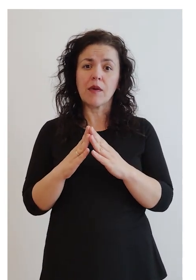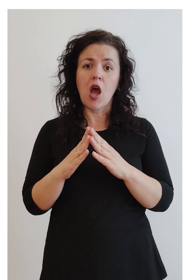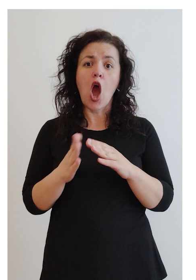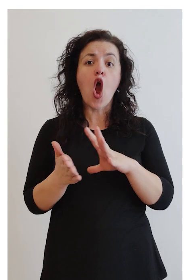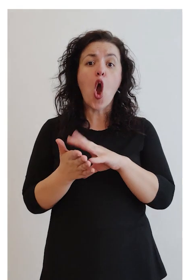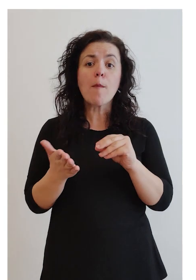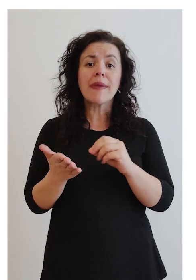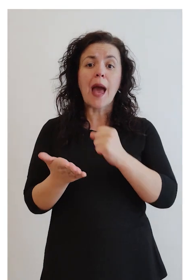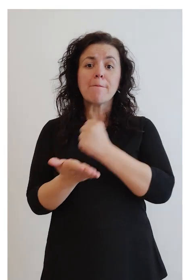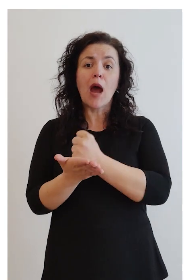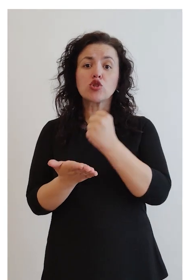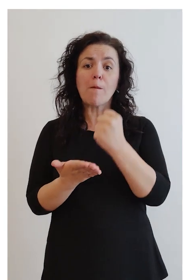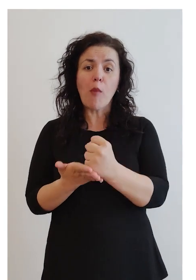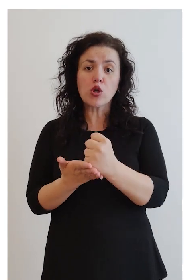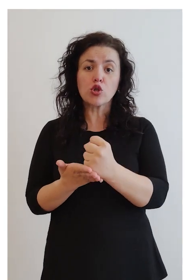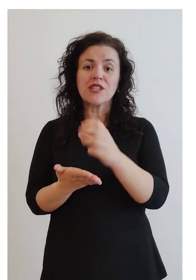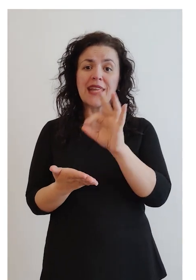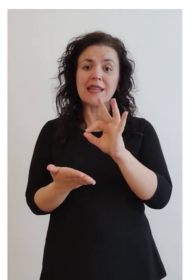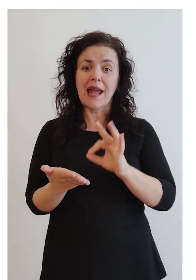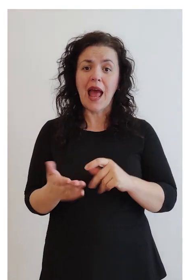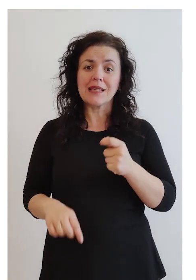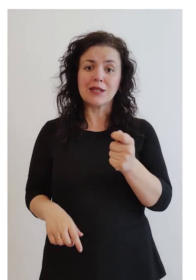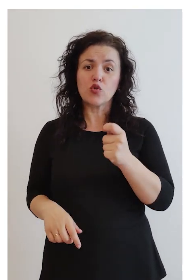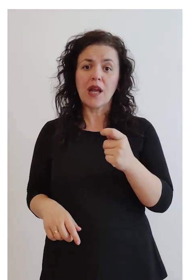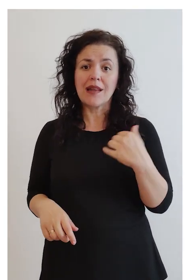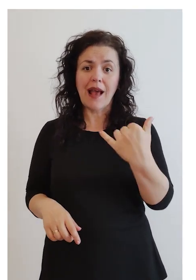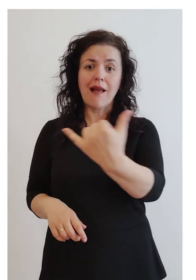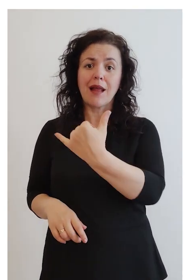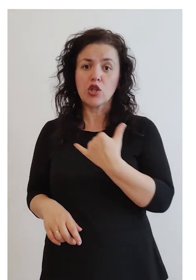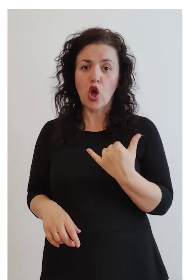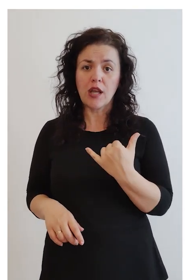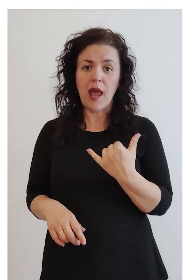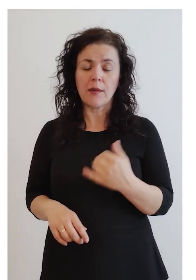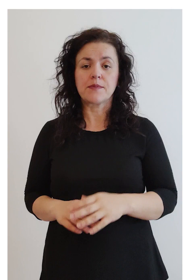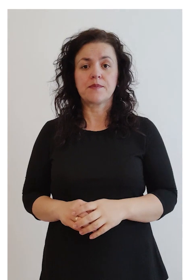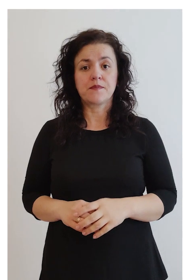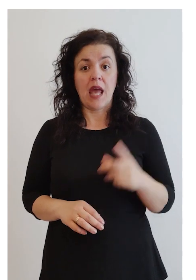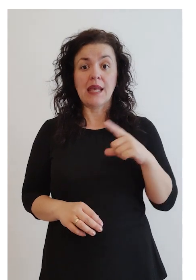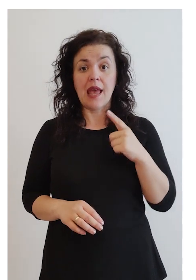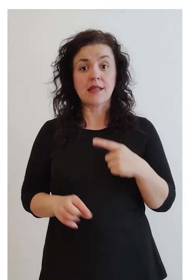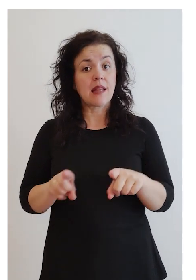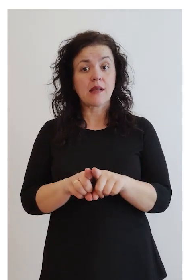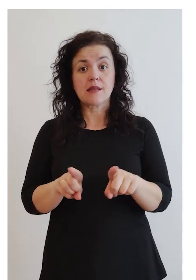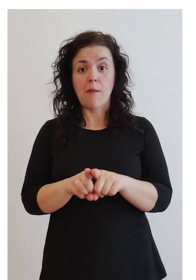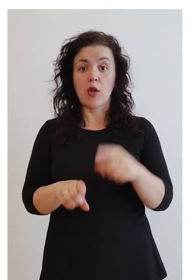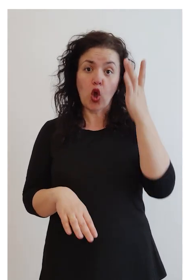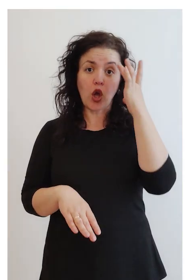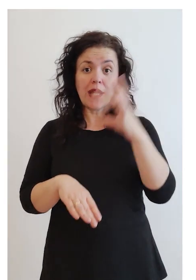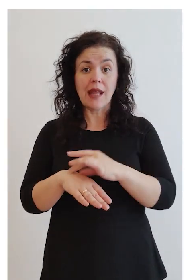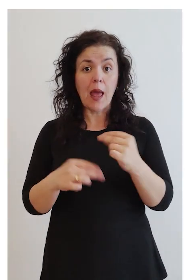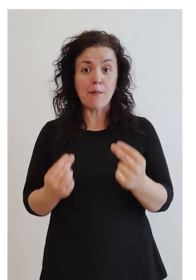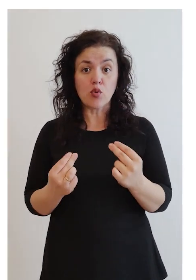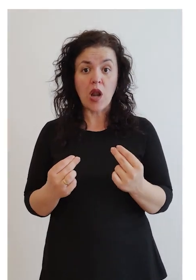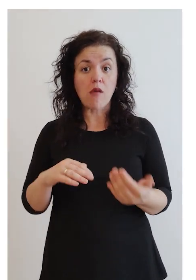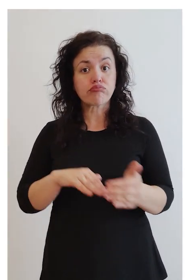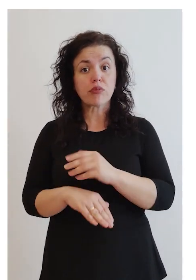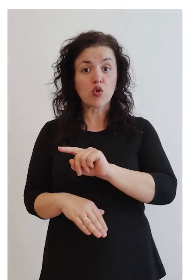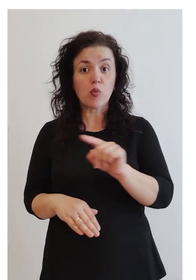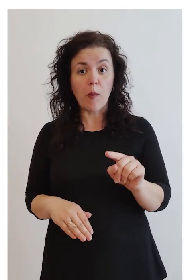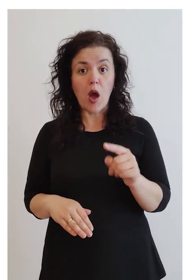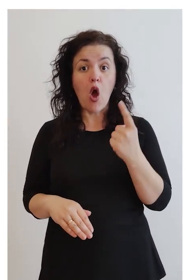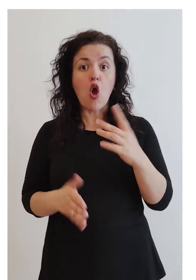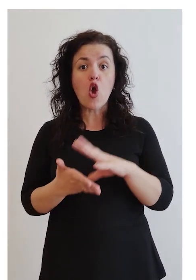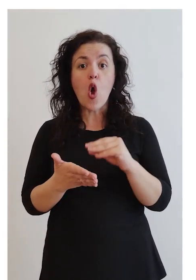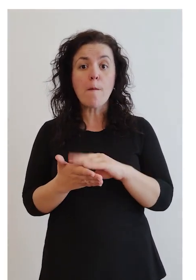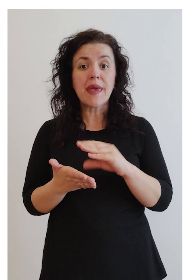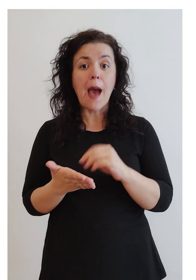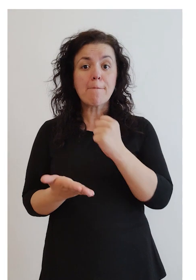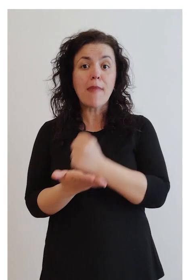Este de asemenea o idee bună să aveți asupra dumneavoastră o copie a pașaportului și a vizelor, în mod ideal separat de pașaport.